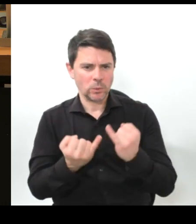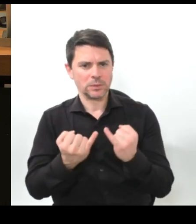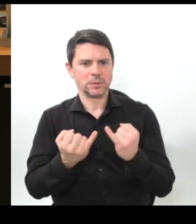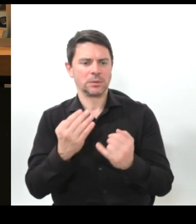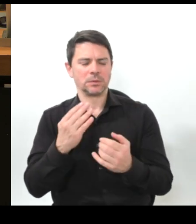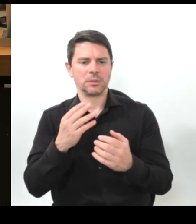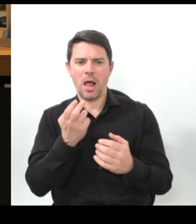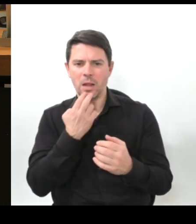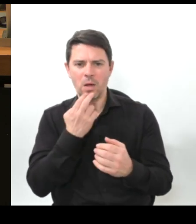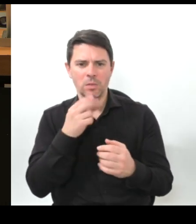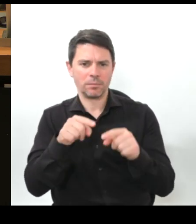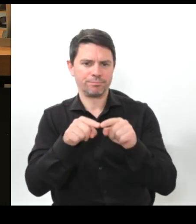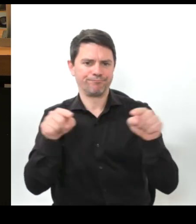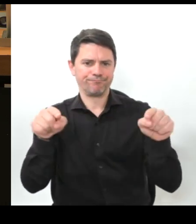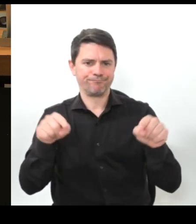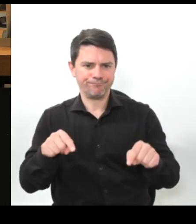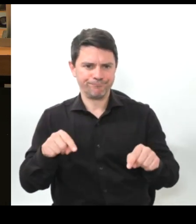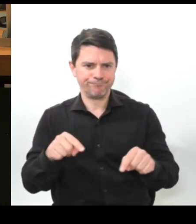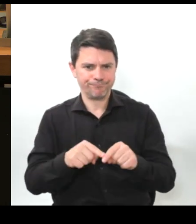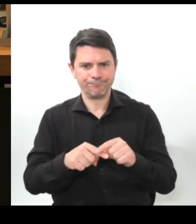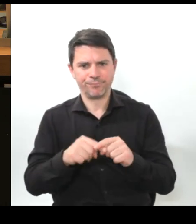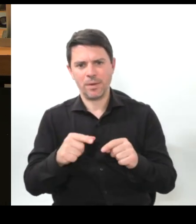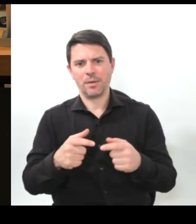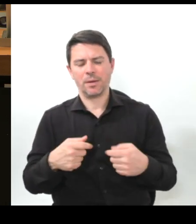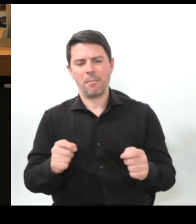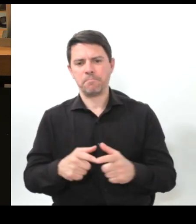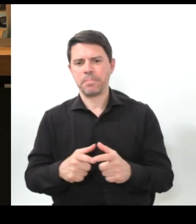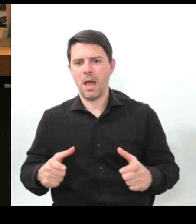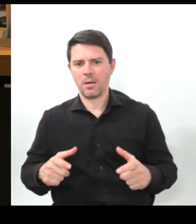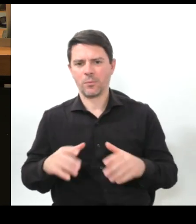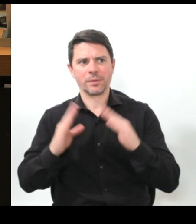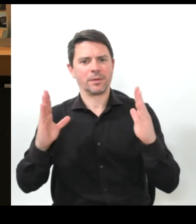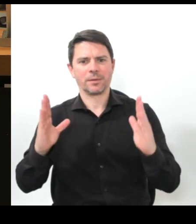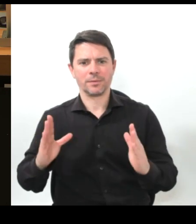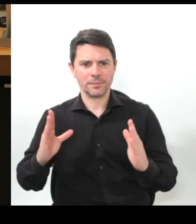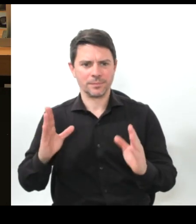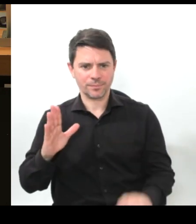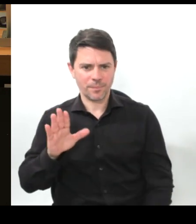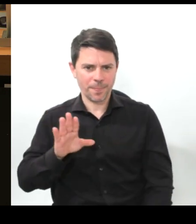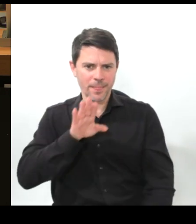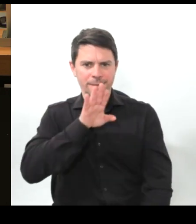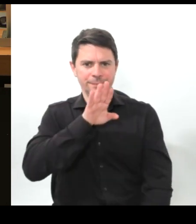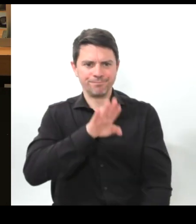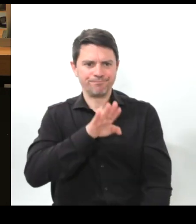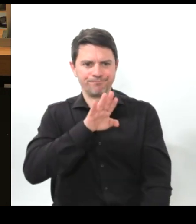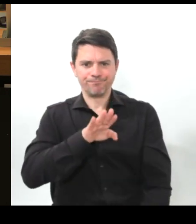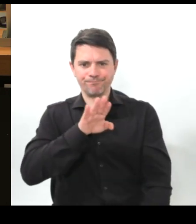durch teils gigantische Windparks, geht man nun offenbar dazu über, das Stadtbild zu verschandeln und zu zerstören.